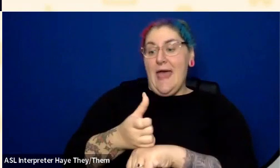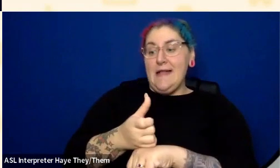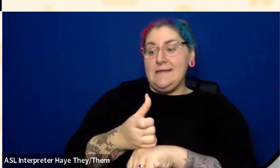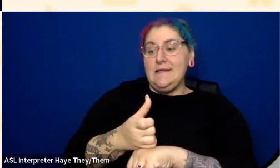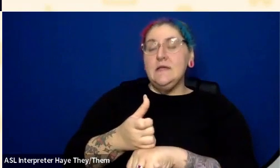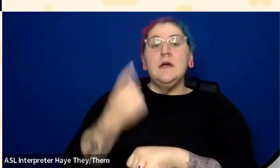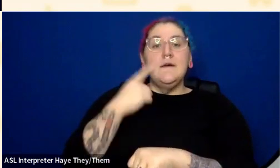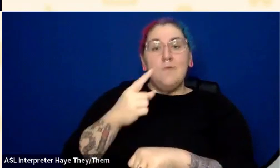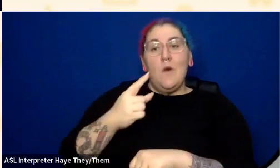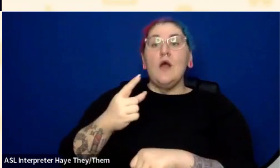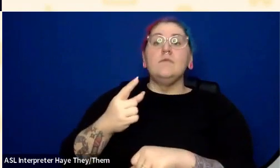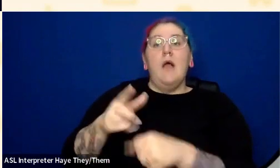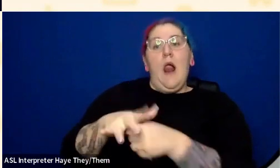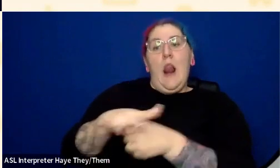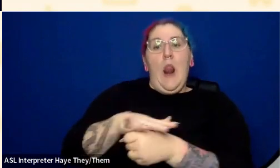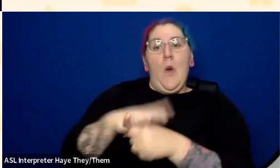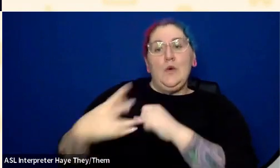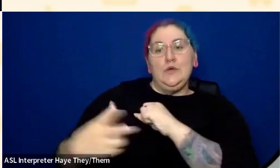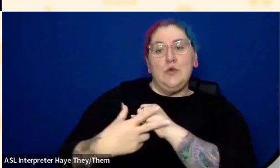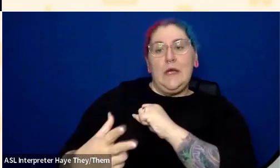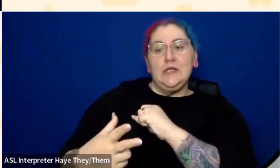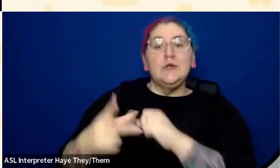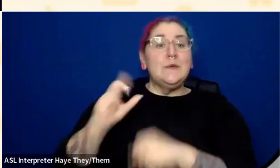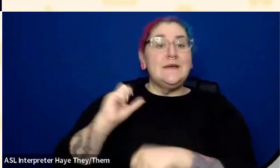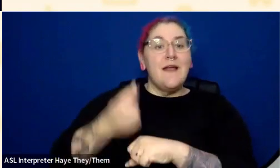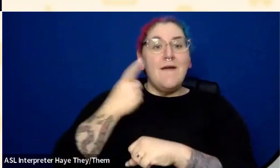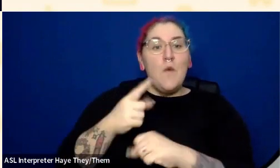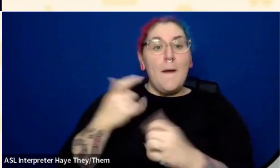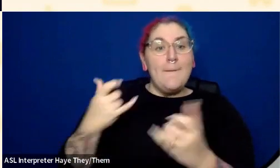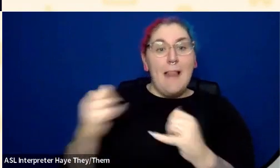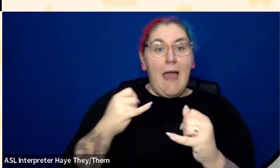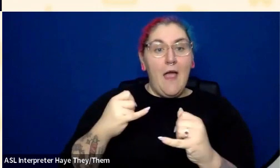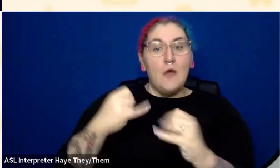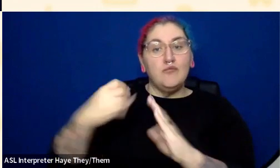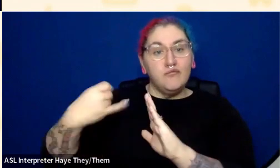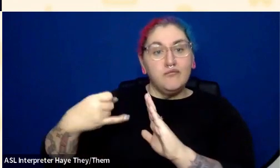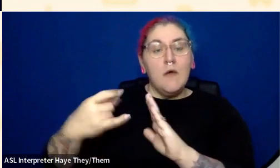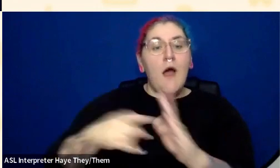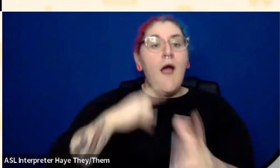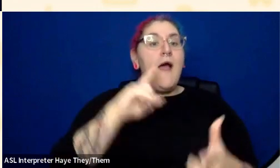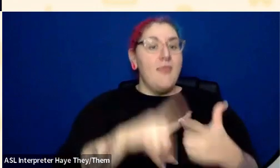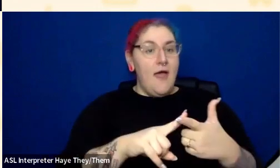Esta es la función de reproducción de animaciones. Luego configuramos nuestro nuevo rol de valor ARIA a ARIA-pressed es igual a verdadero.